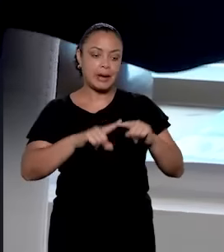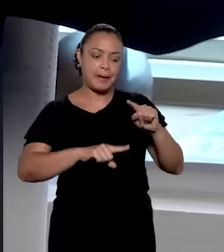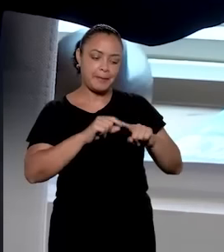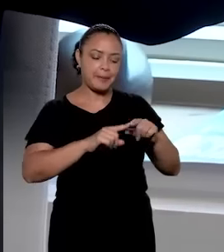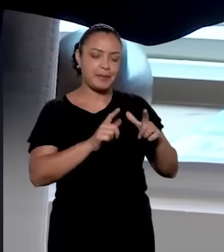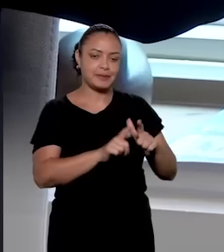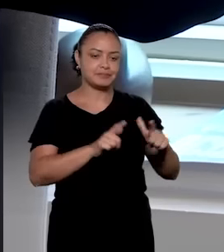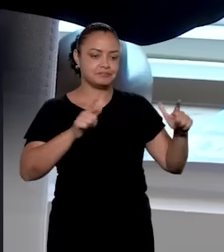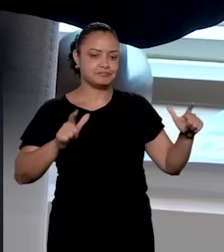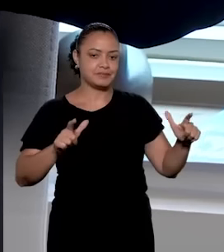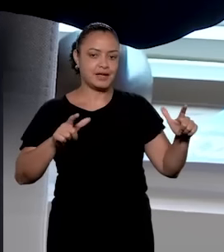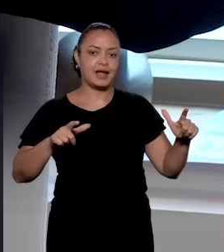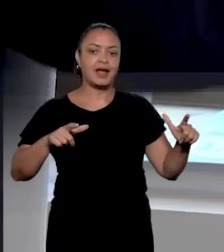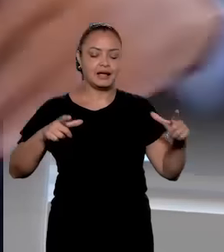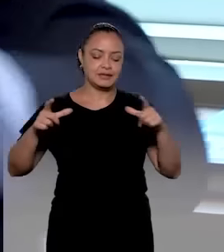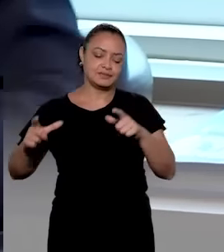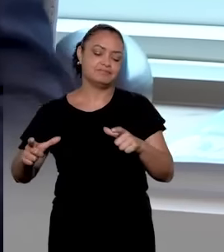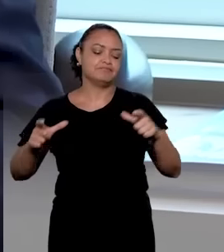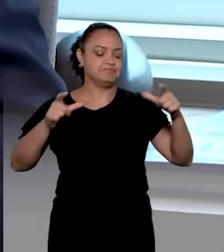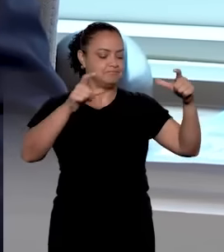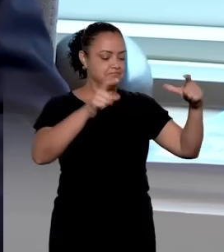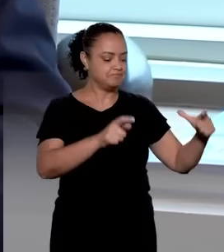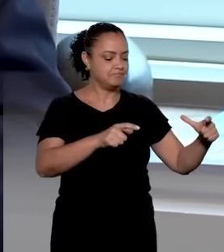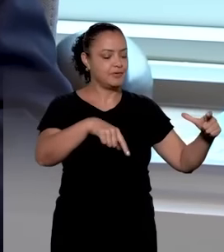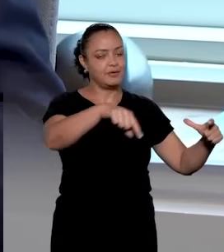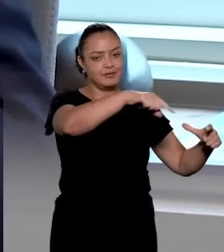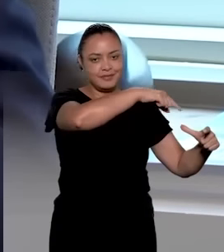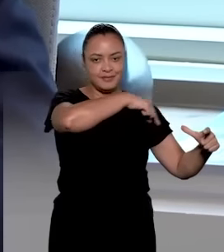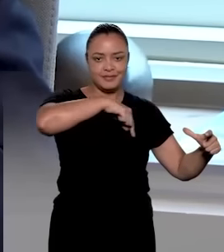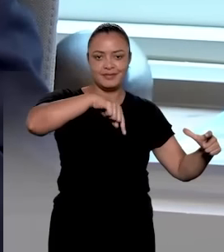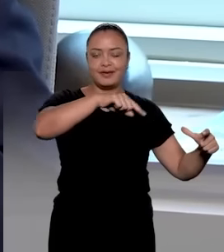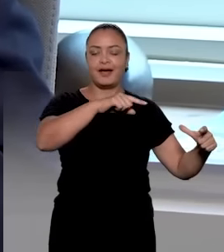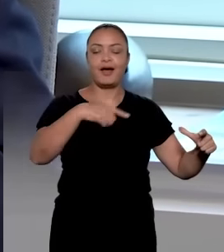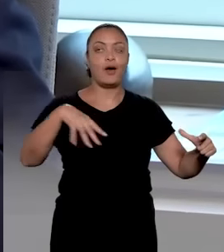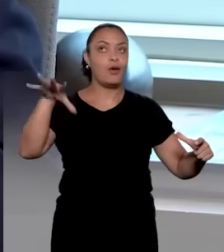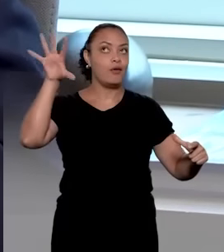desse tamanho, um monstro, uma vitrola gigantesca, assim, com aqueles disco de vinil. A gente ouvia